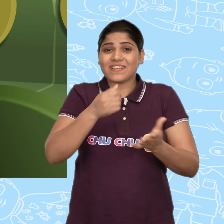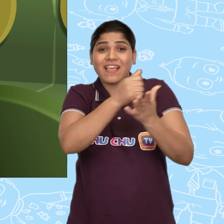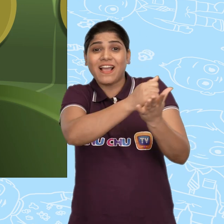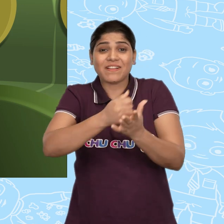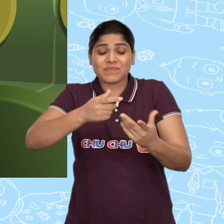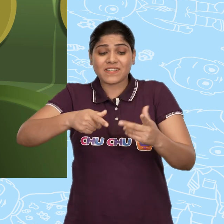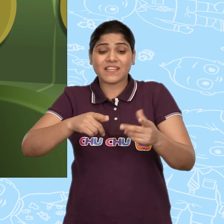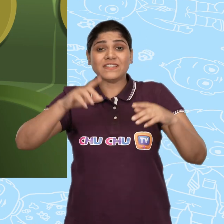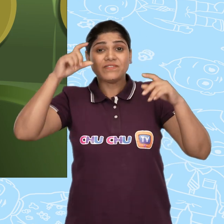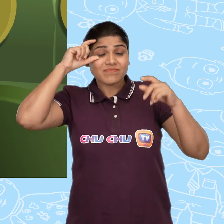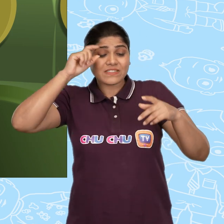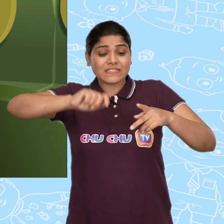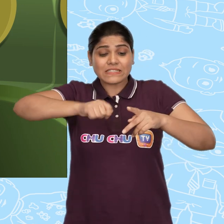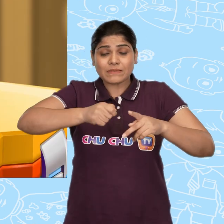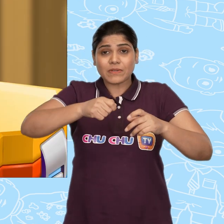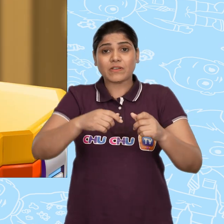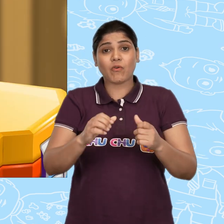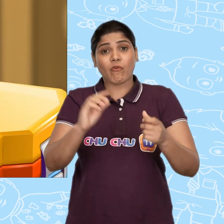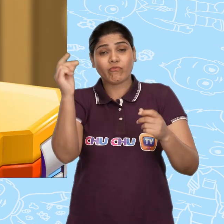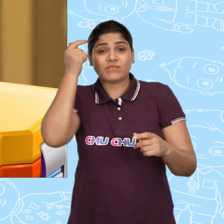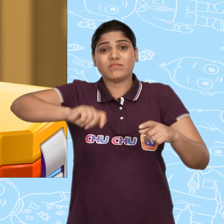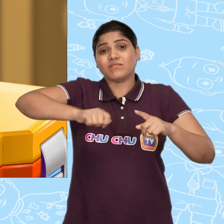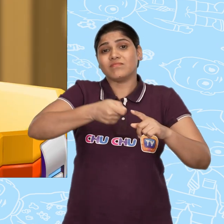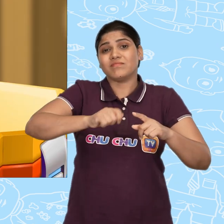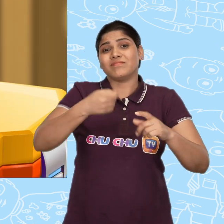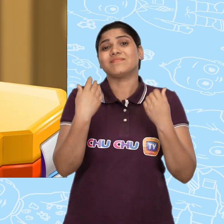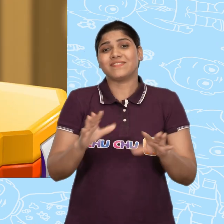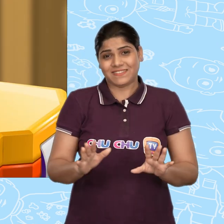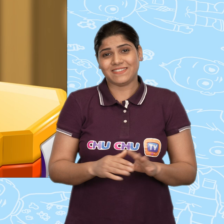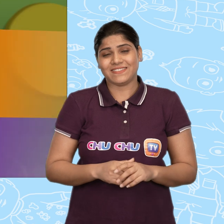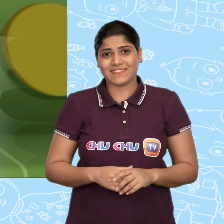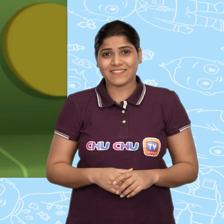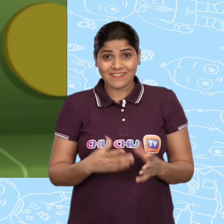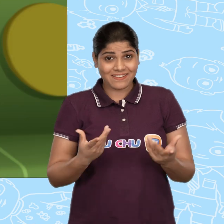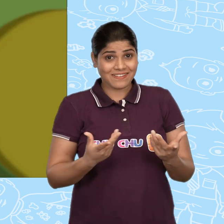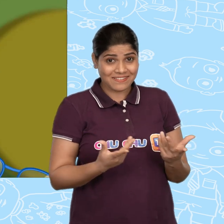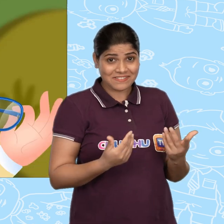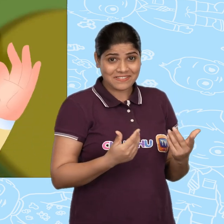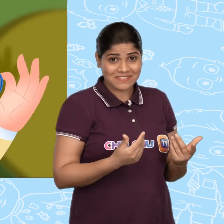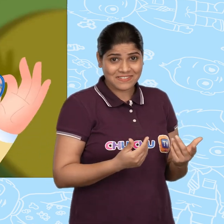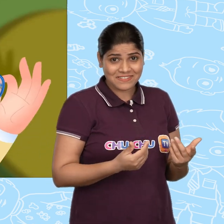उसकी मदद से उन्होंने चश्मे को जल्दी से ठीक कर दिया। आह!